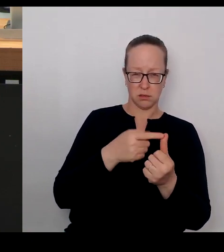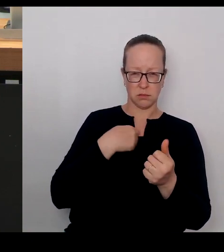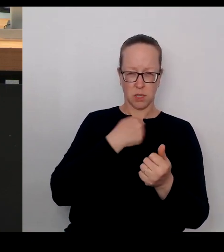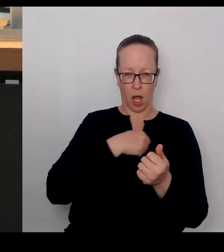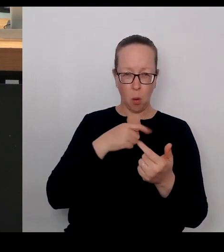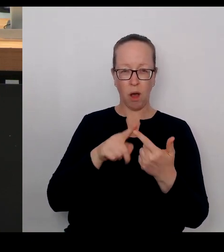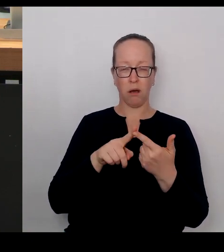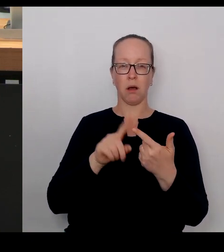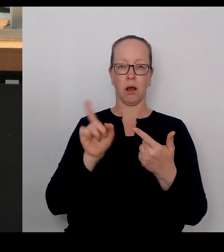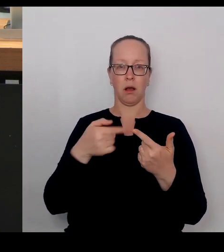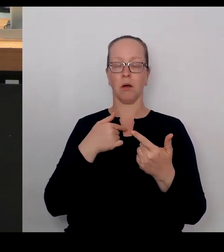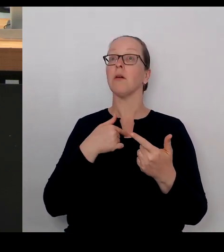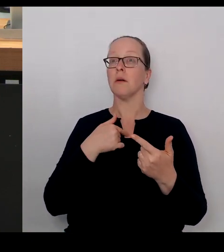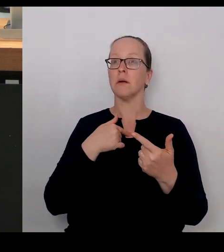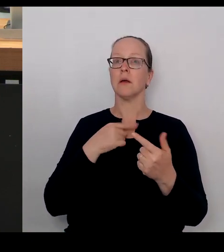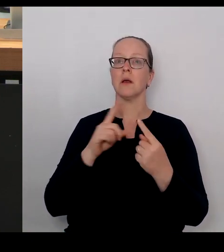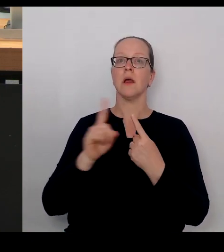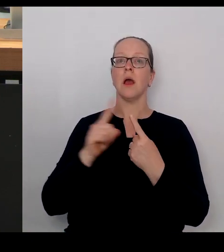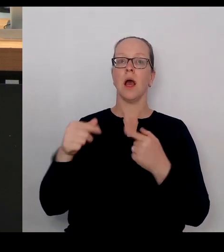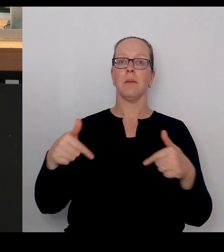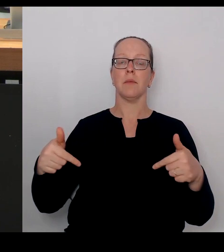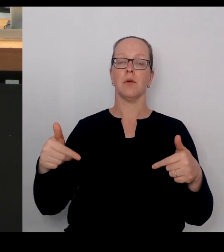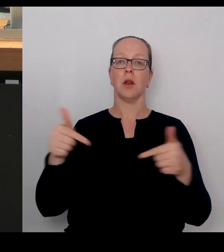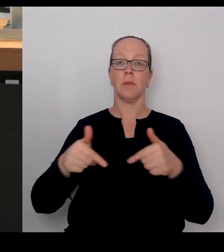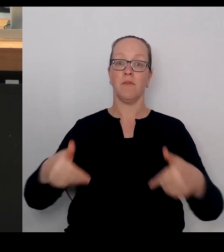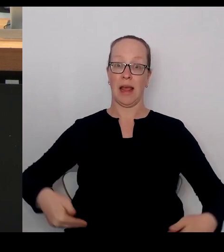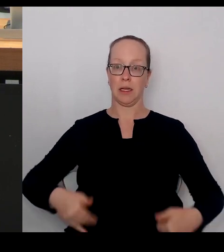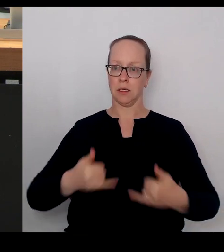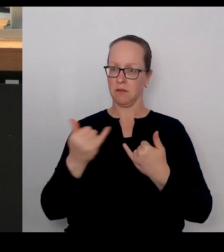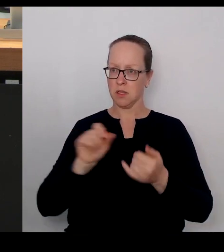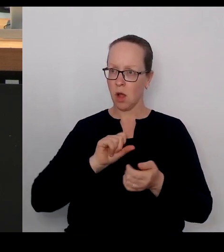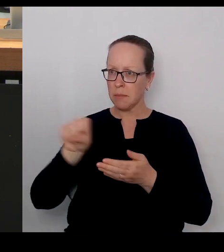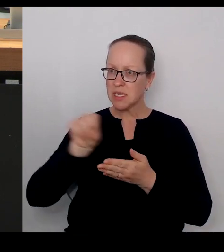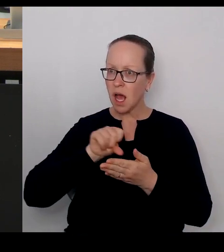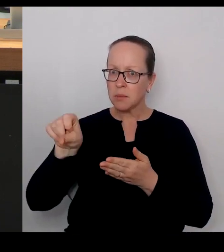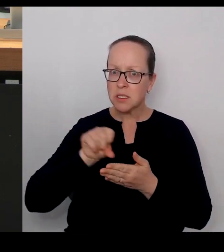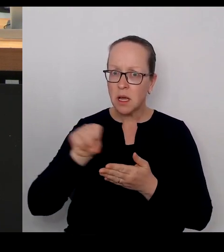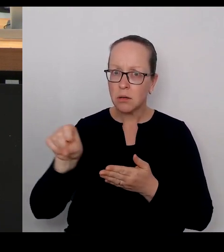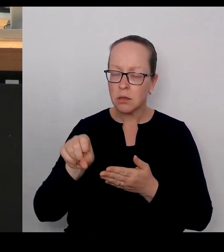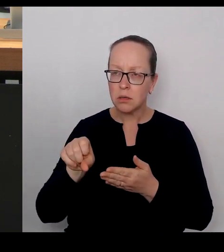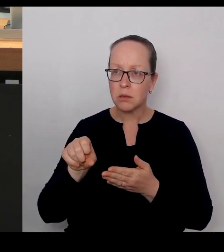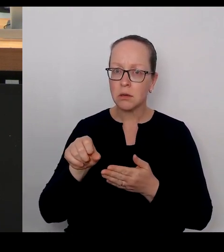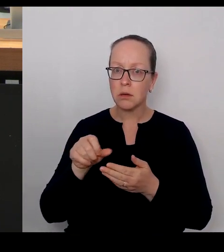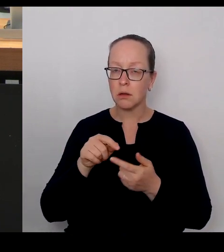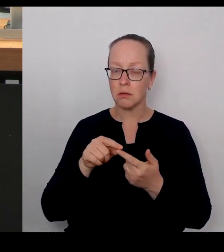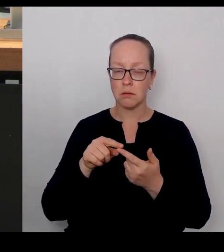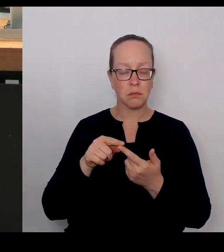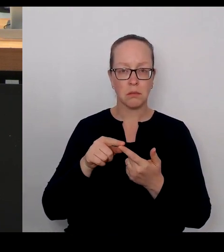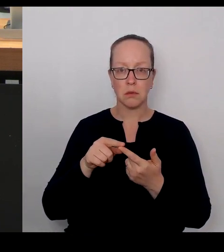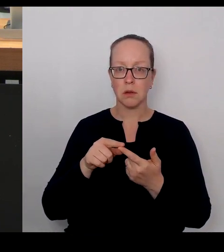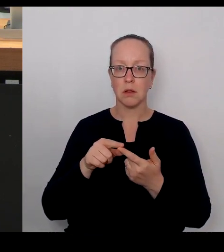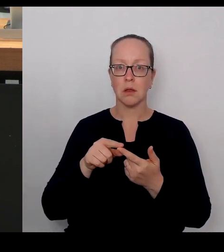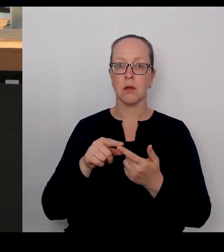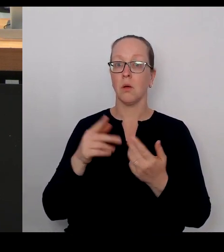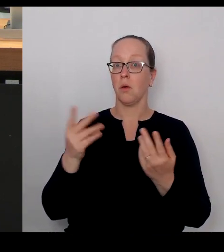vielleicht sogar ohne jegliche Unterstützung durch einen ambulanten Pflegedienst auskommen mussten, weil die Rechnungsfrage eben nicht geklärt war.